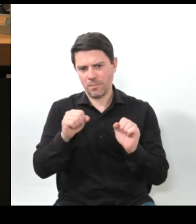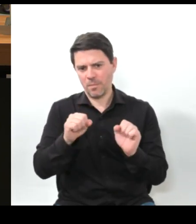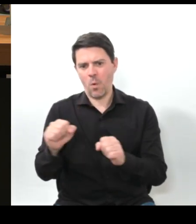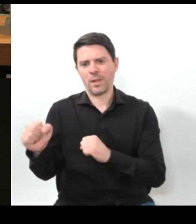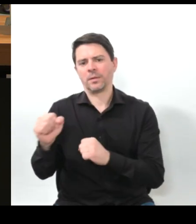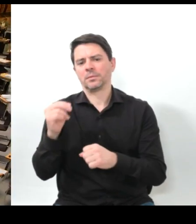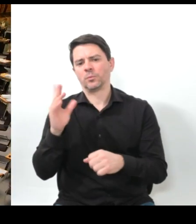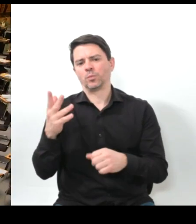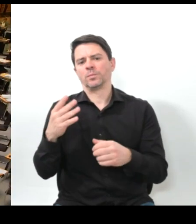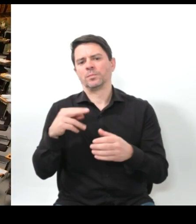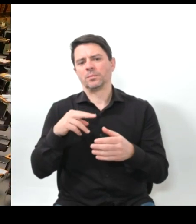Danke schön.